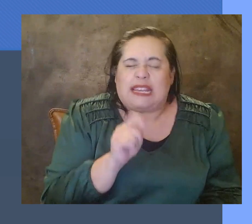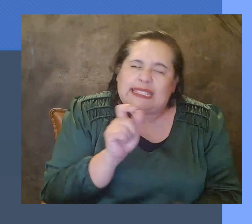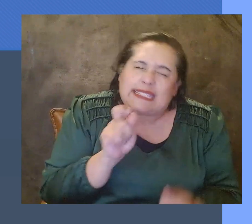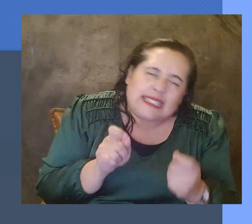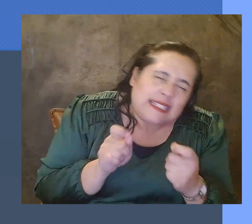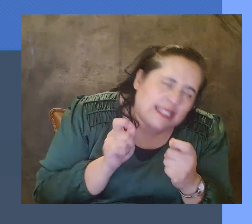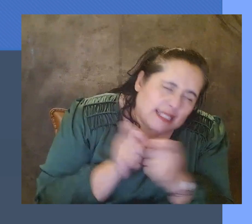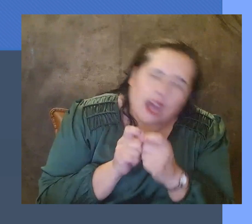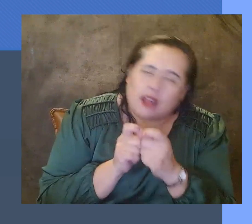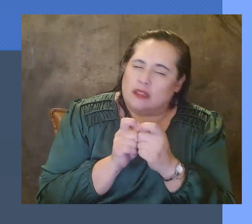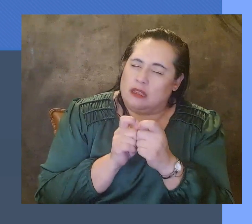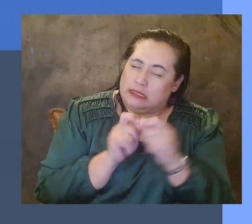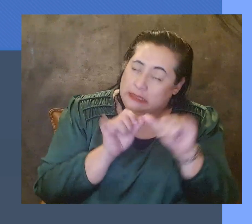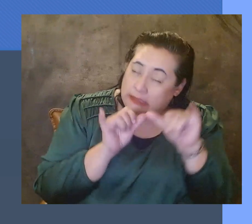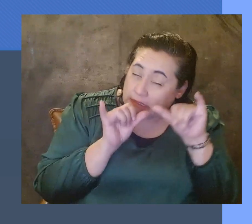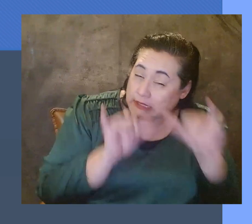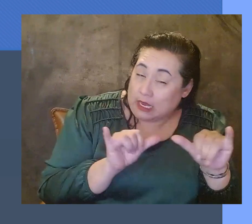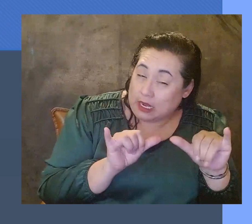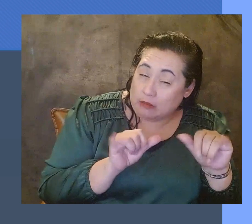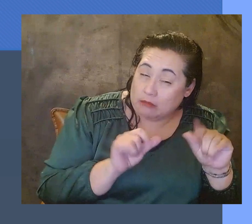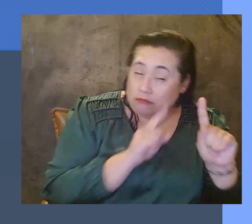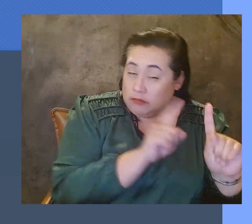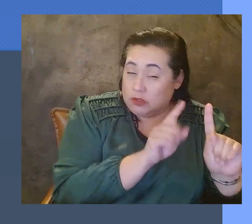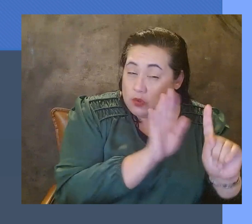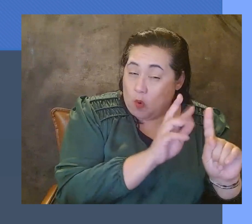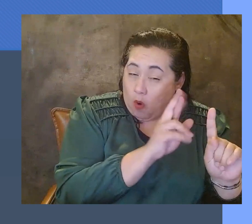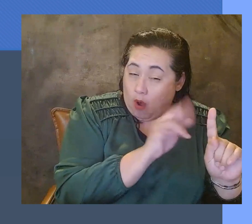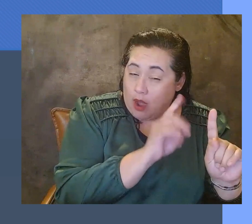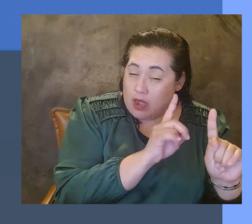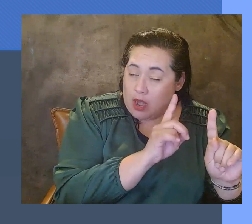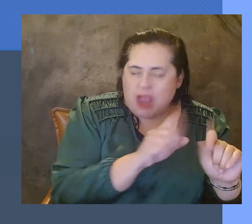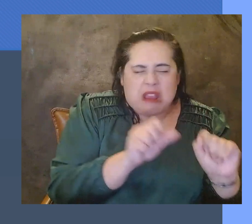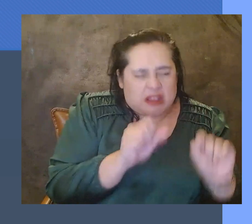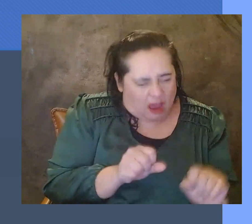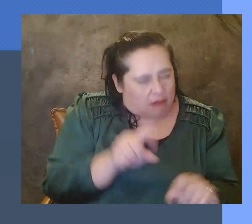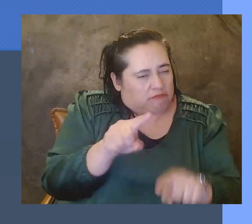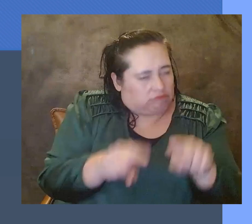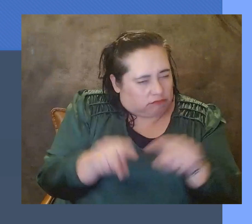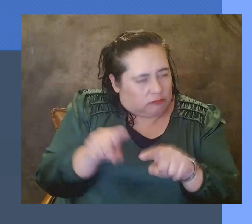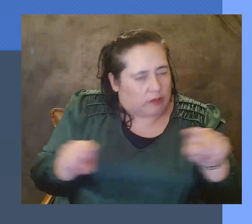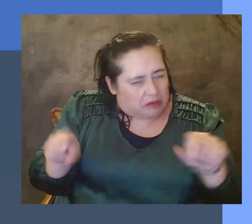exactamente igual a RID y puede variar.